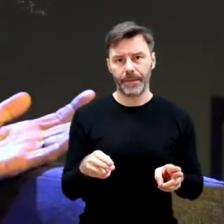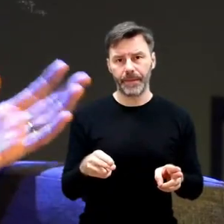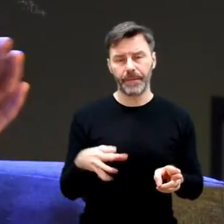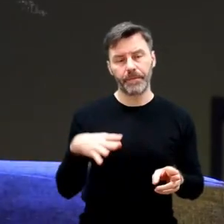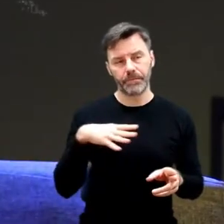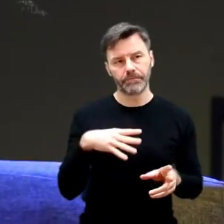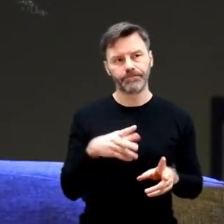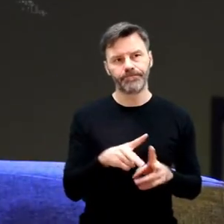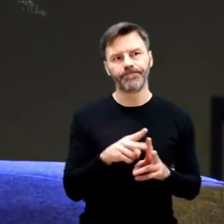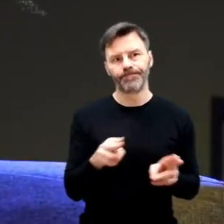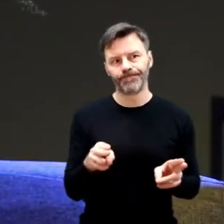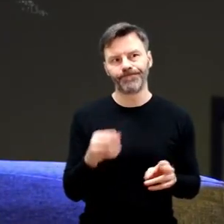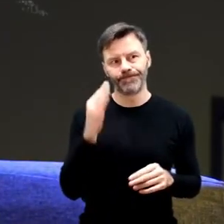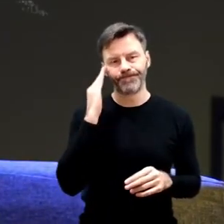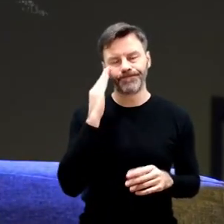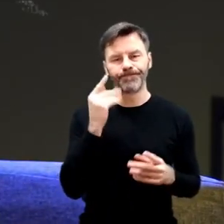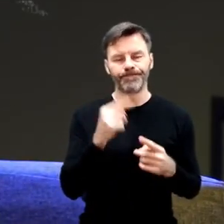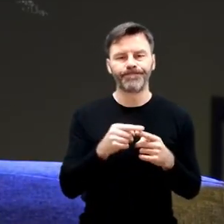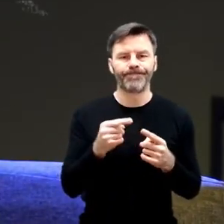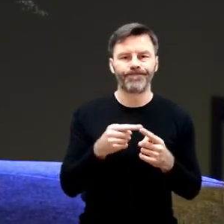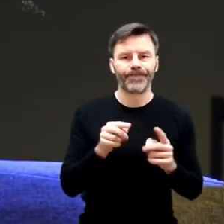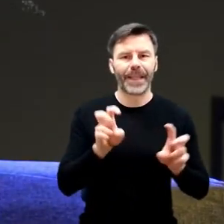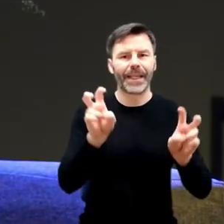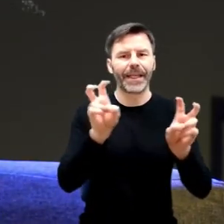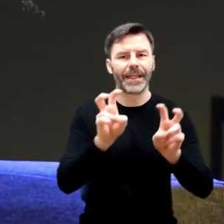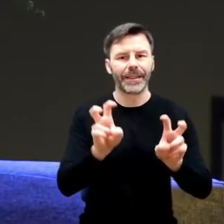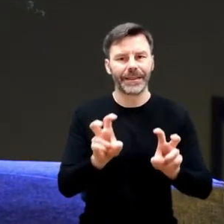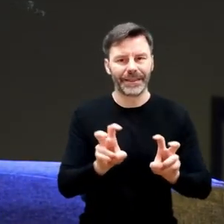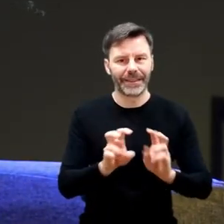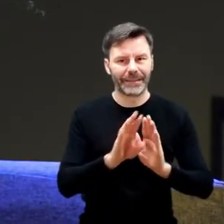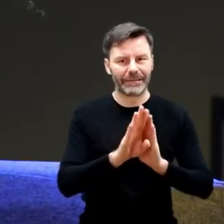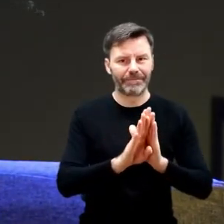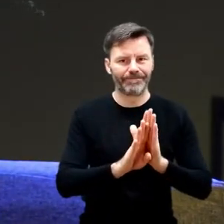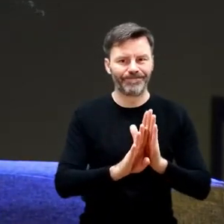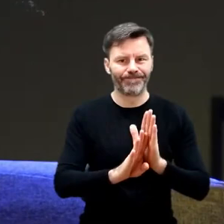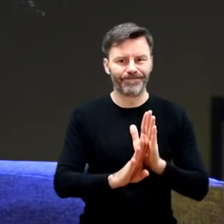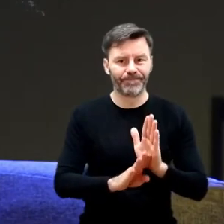zapaści większych, głębszych, ale jakoś przezwyciężony.